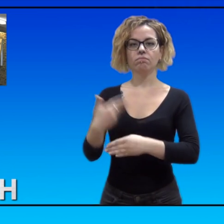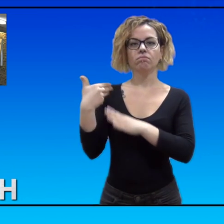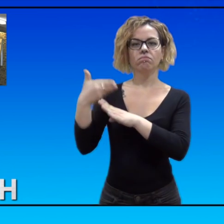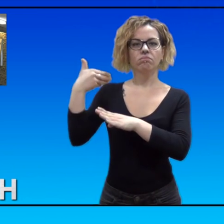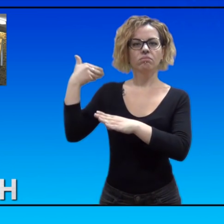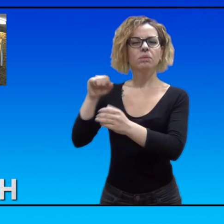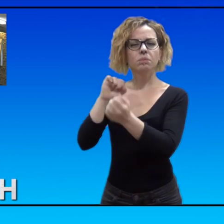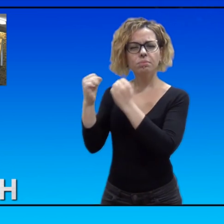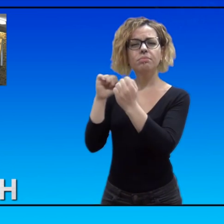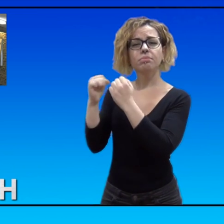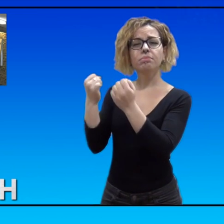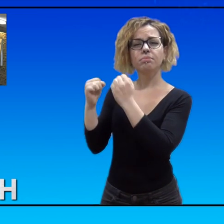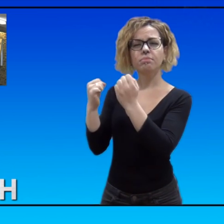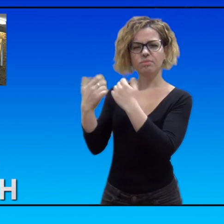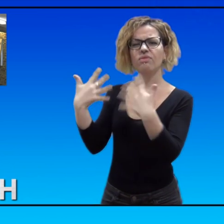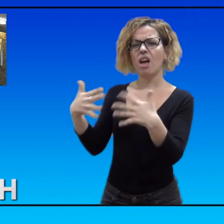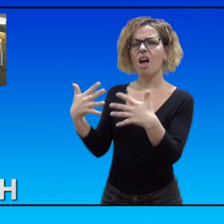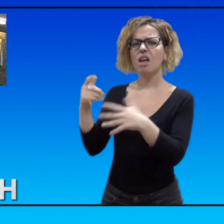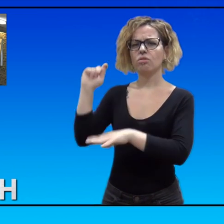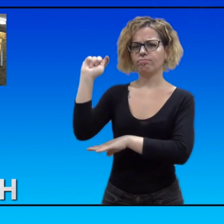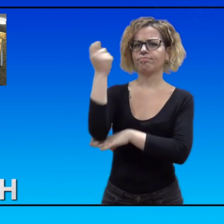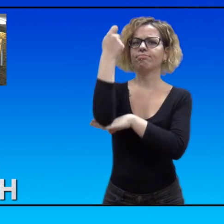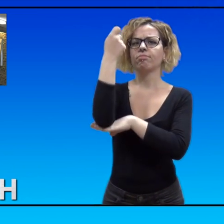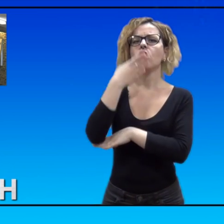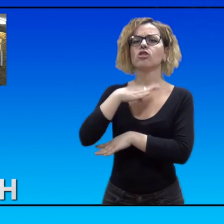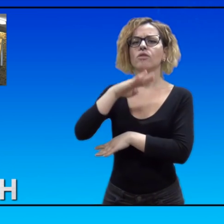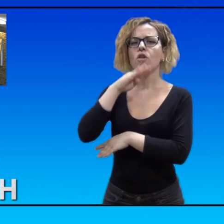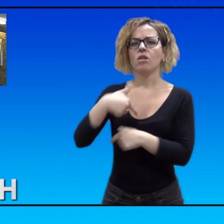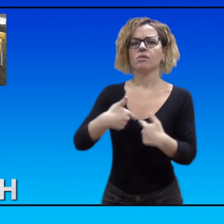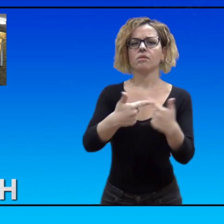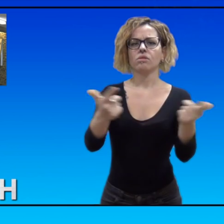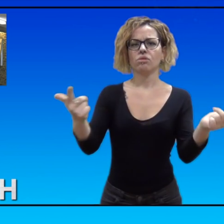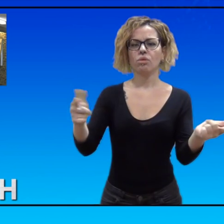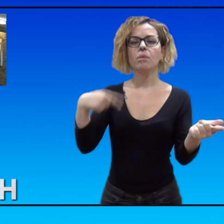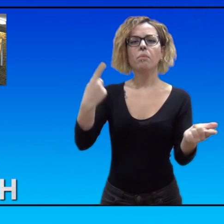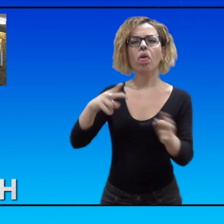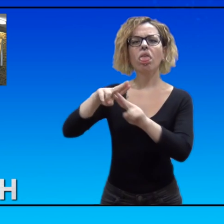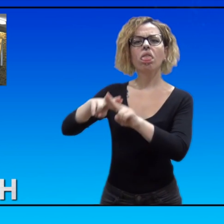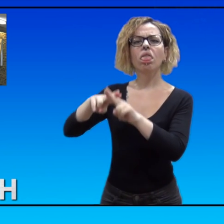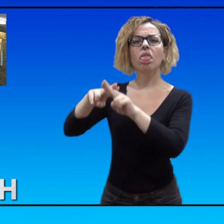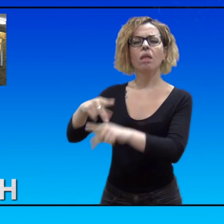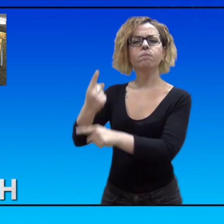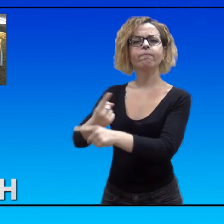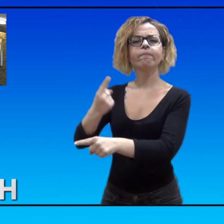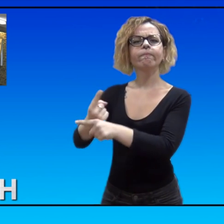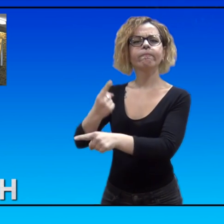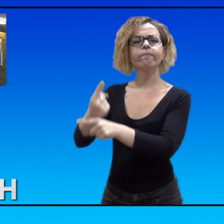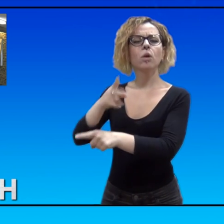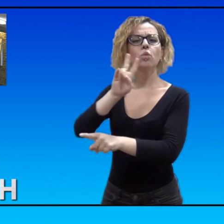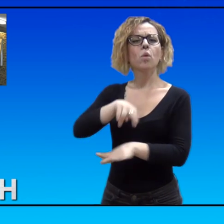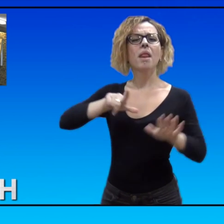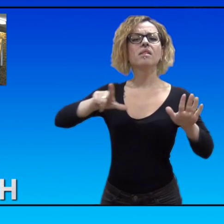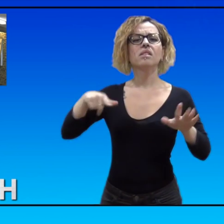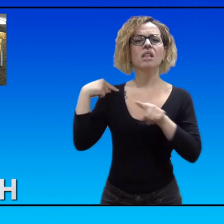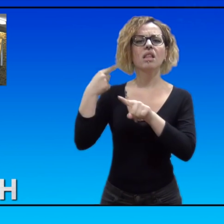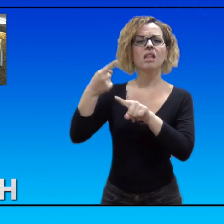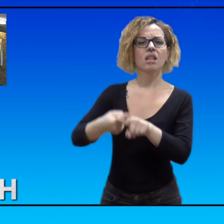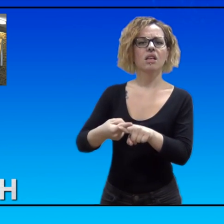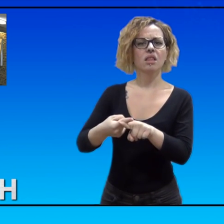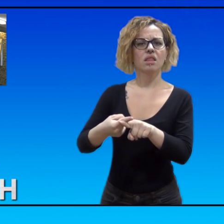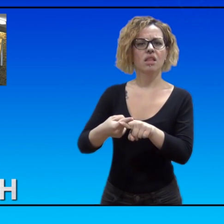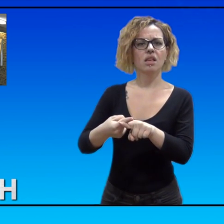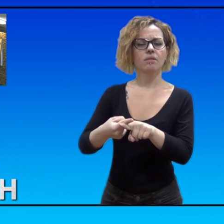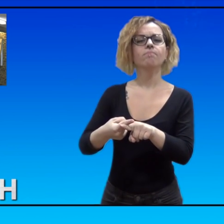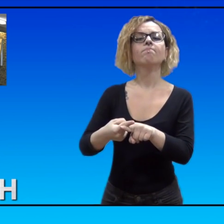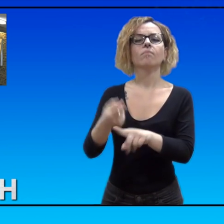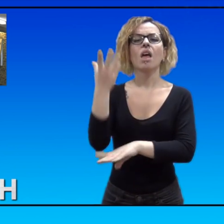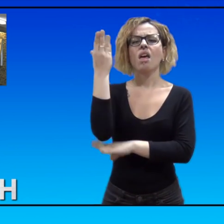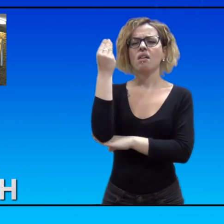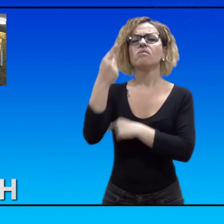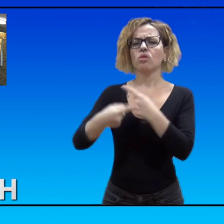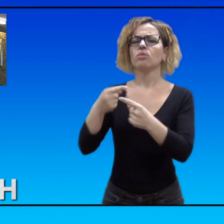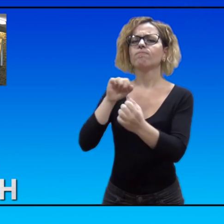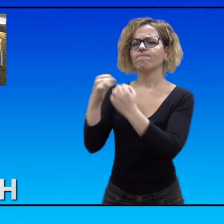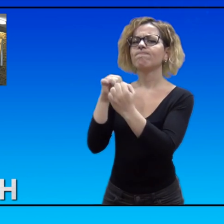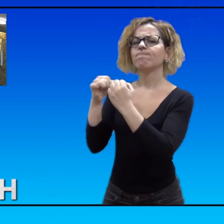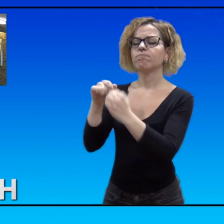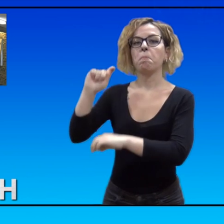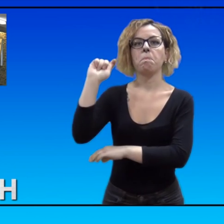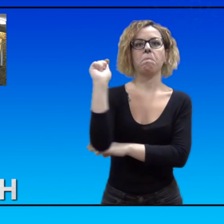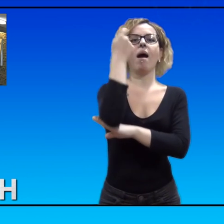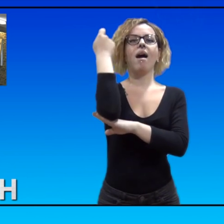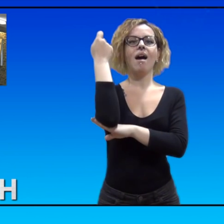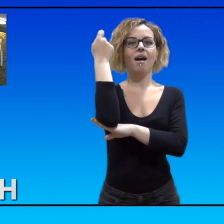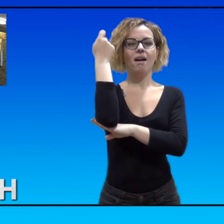Le agevolazioni in precedenza ottenute dall'ENS erano ferme senza miglioramenti dal 2007, adesso ne abbiamo ottenute di nuove.